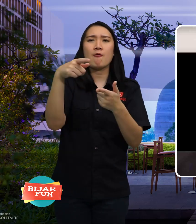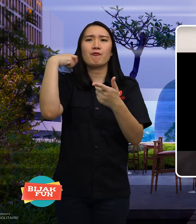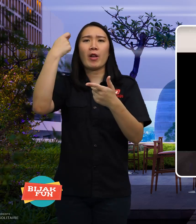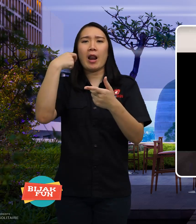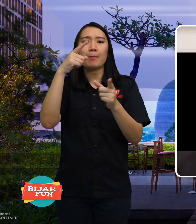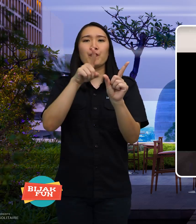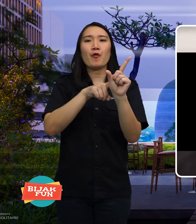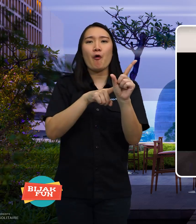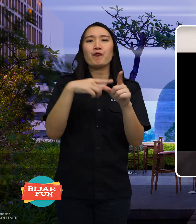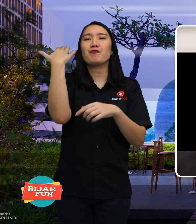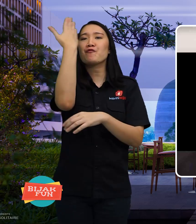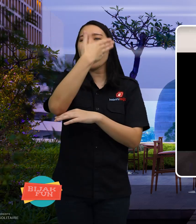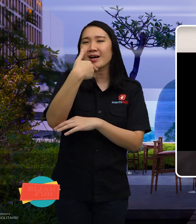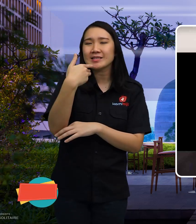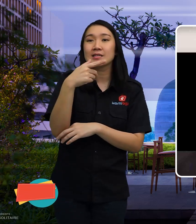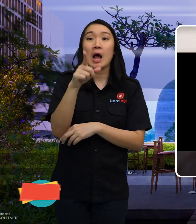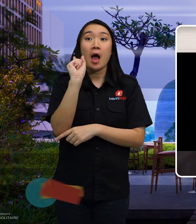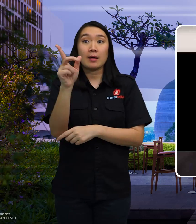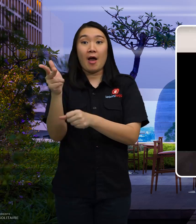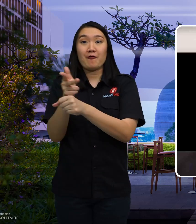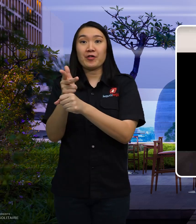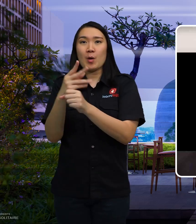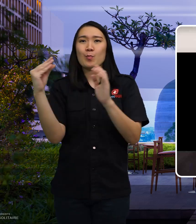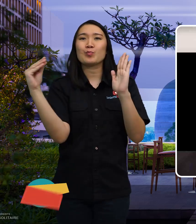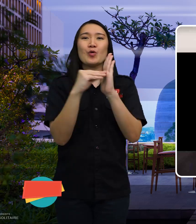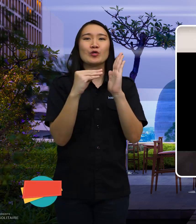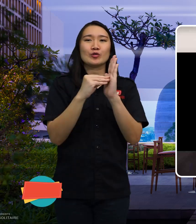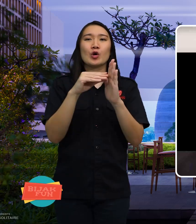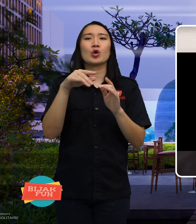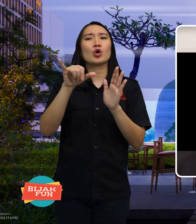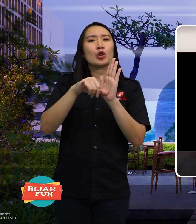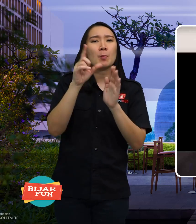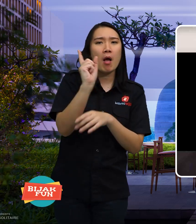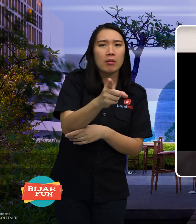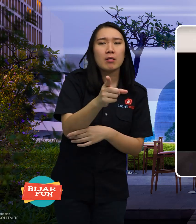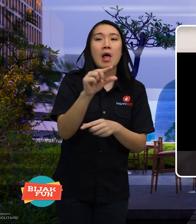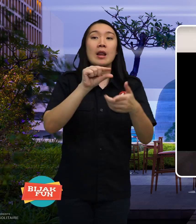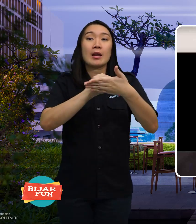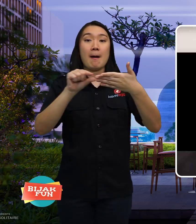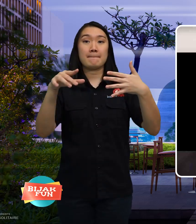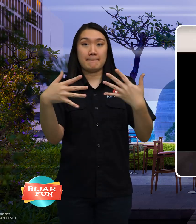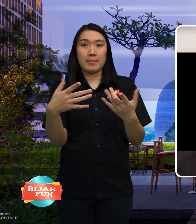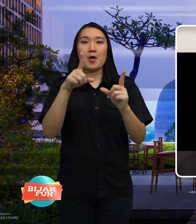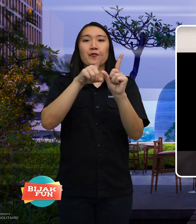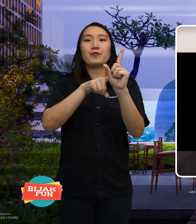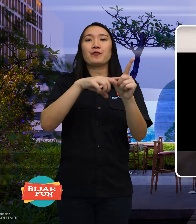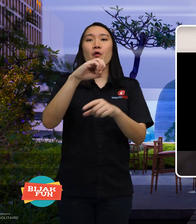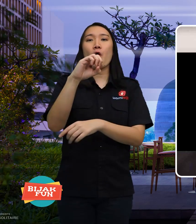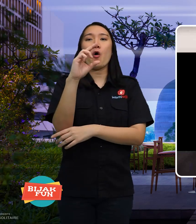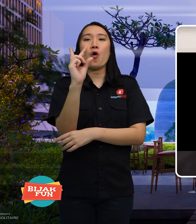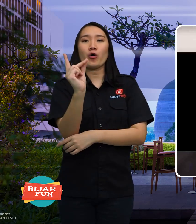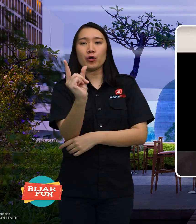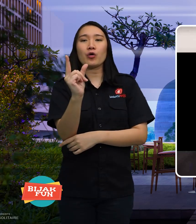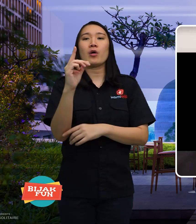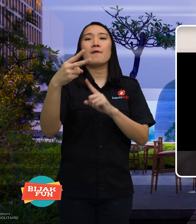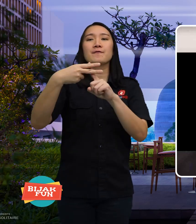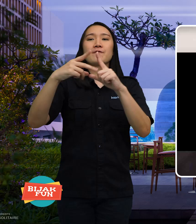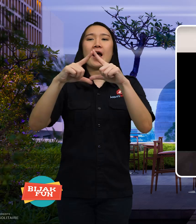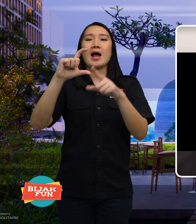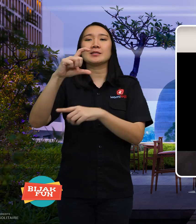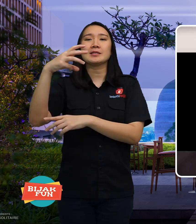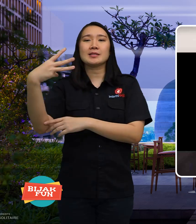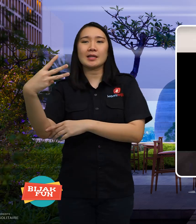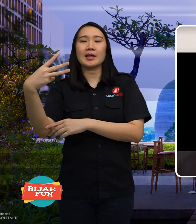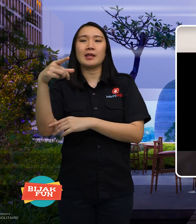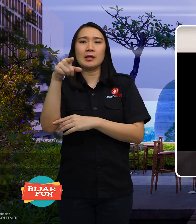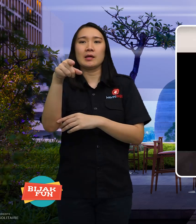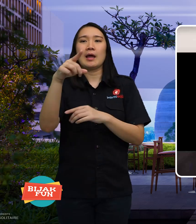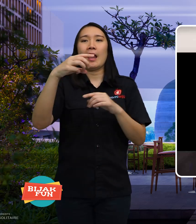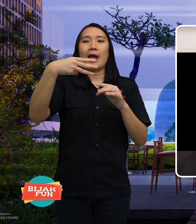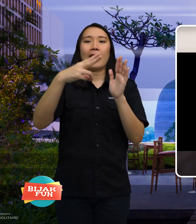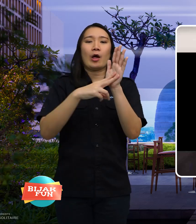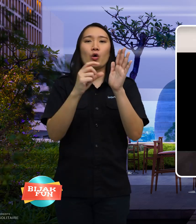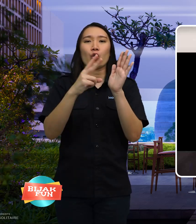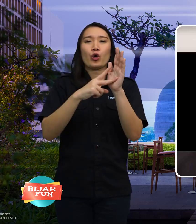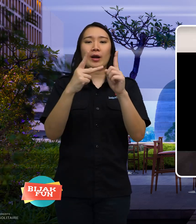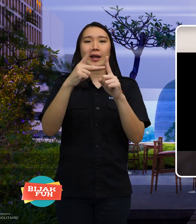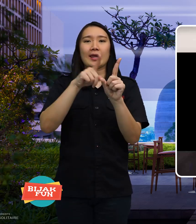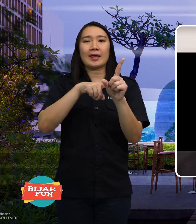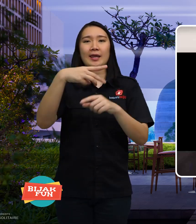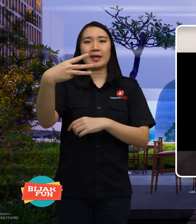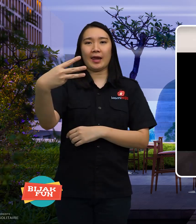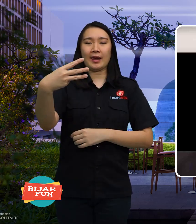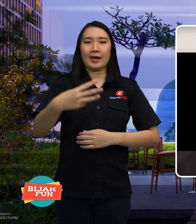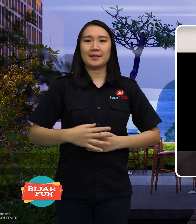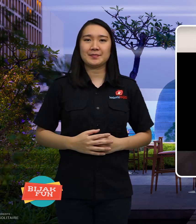Ia juga membuat video yang diposting di YouTube, nama akunnya 'Your Face, Mrs. Eunhye'.